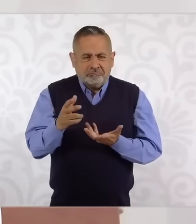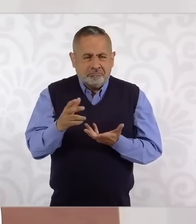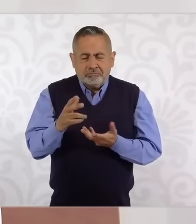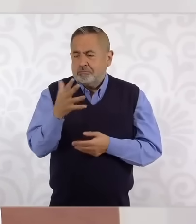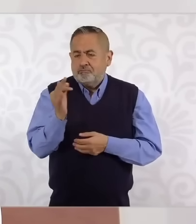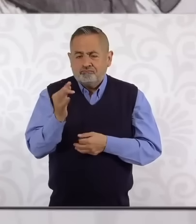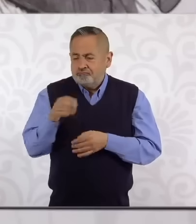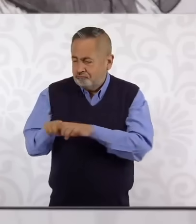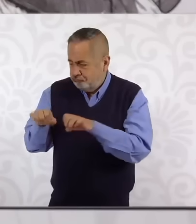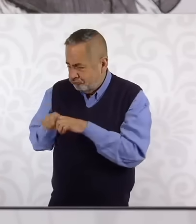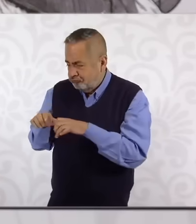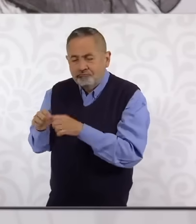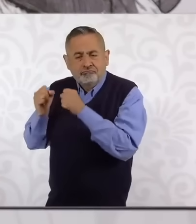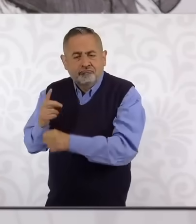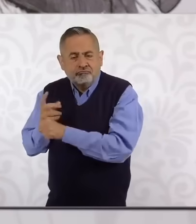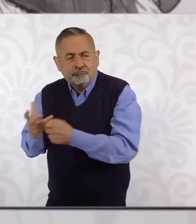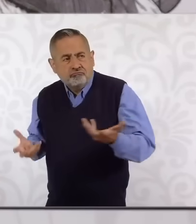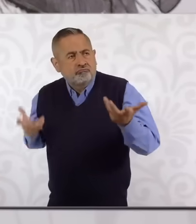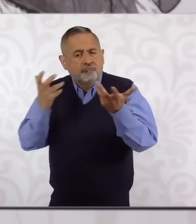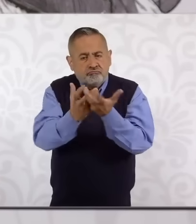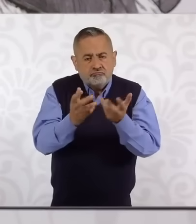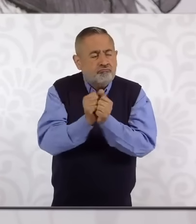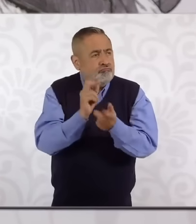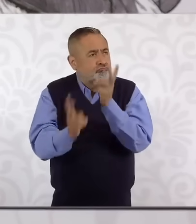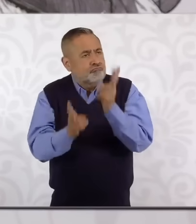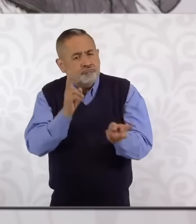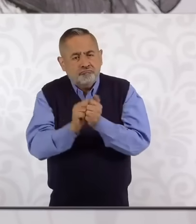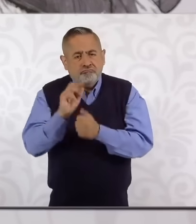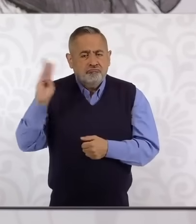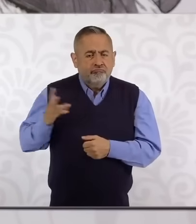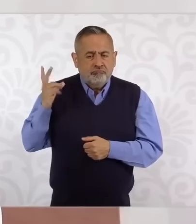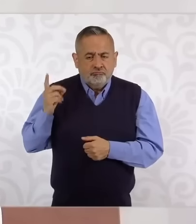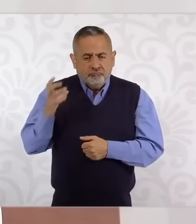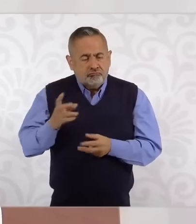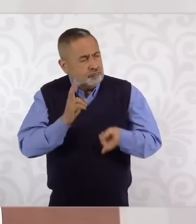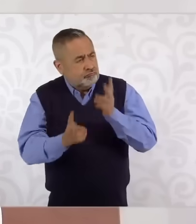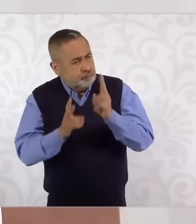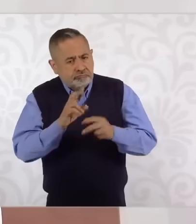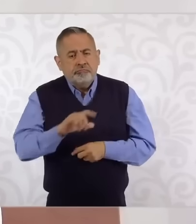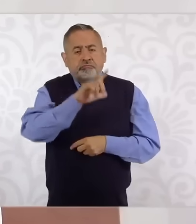estaba el equipo de seguridad en Washington. Y a partir de ahí, después vino aquí Marco Rubio,